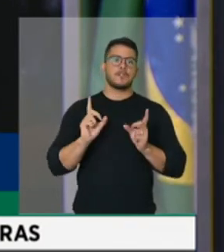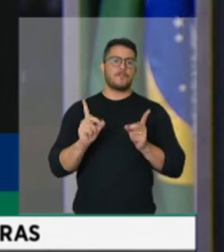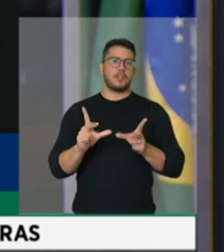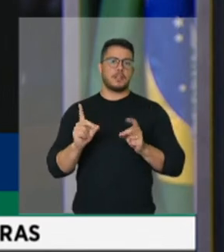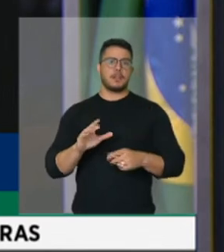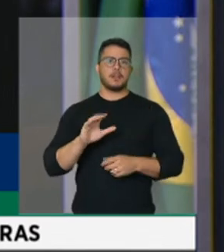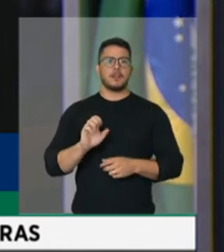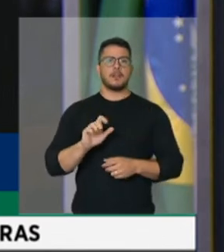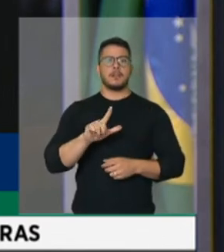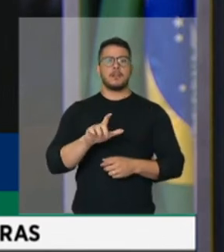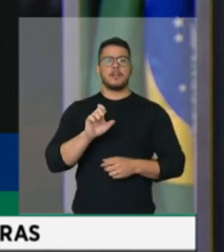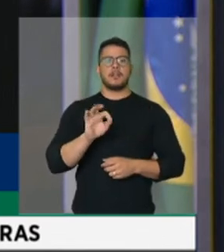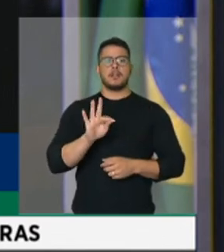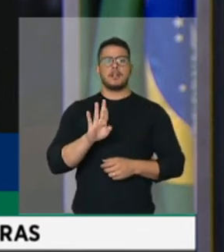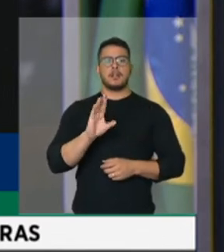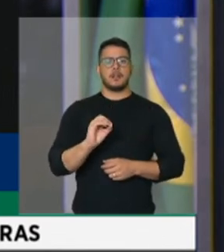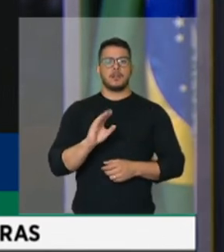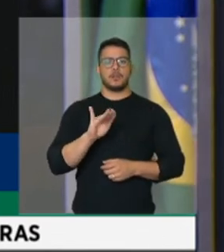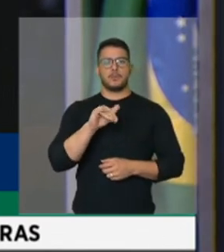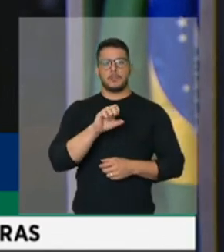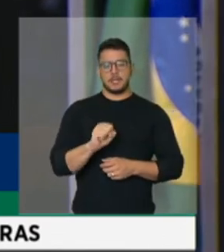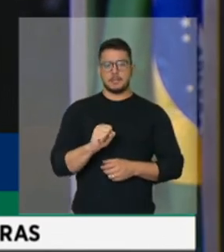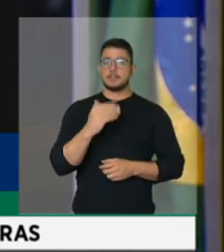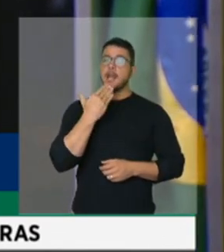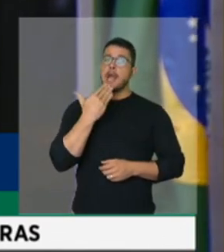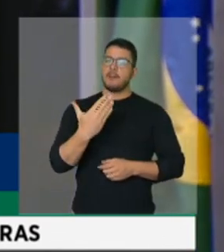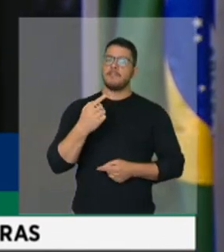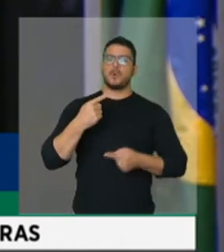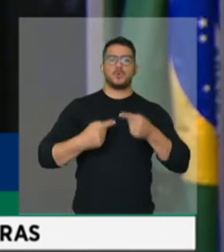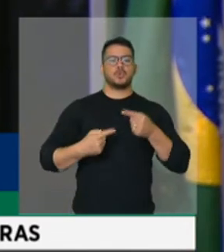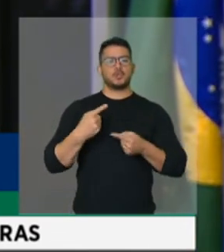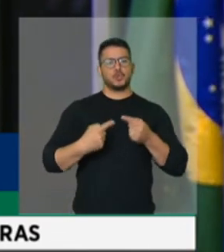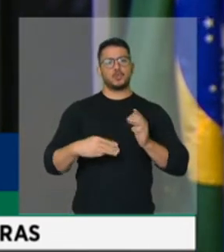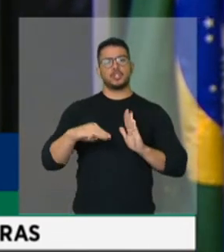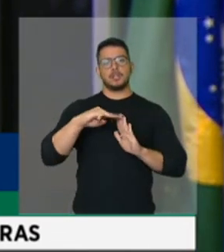PARTIDO NOVO, ELE É LÍDER DO PARTIDO. [DEPUTADO]: EFICIÊNCIA AQUI NO DEBATE... A NOSSA POSIÇÃO SEMPRE FOI A